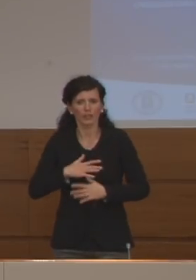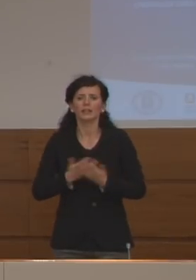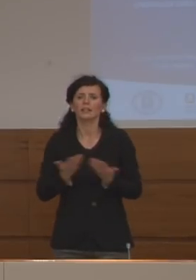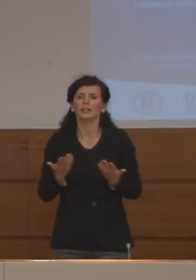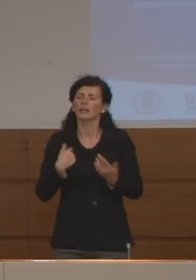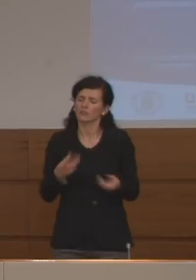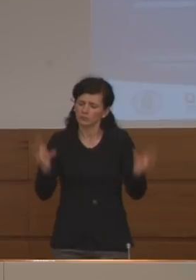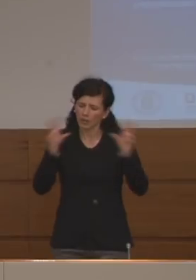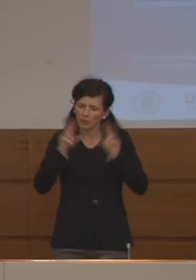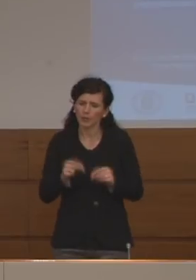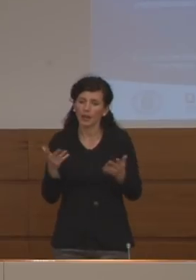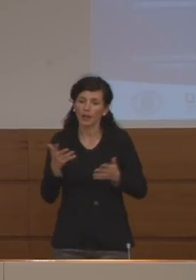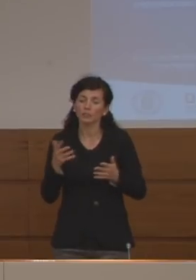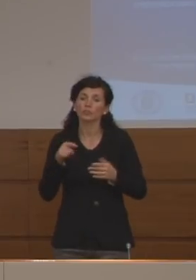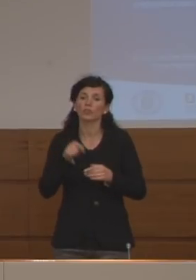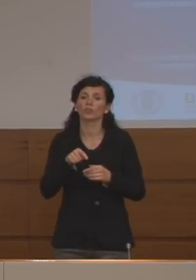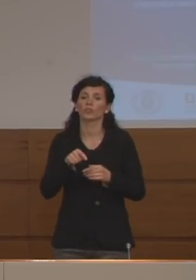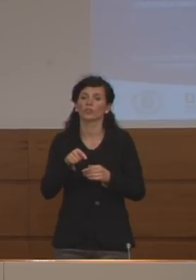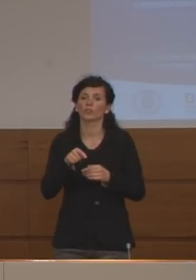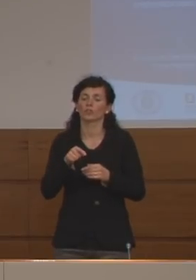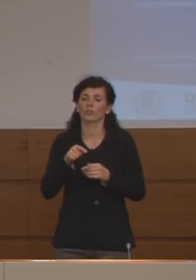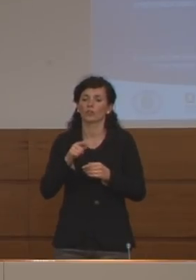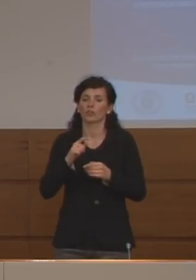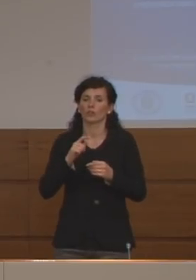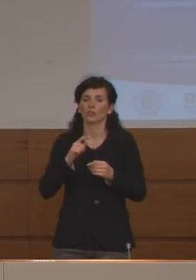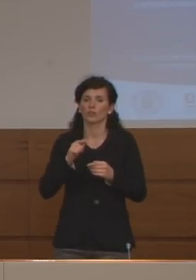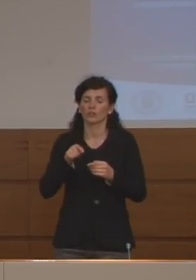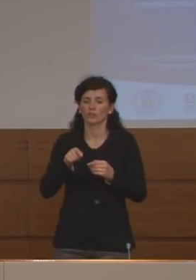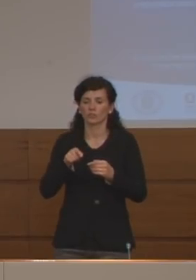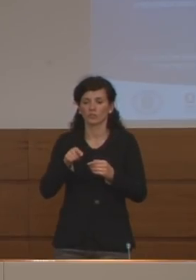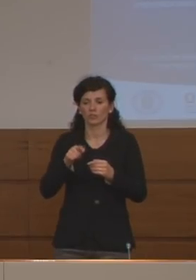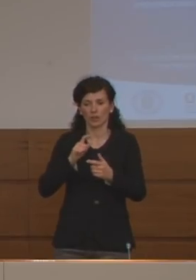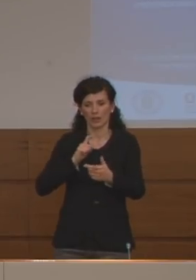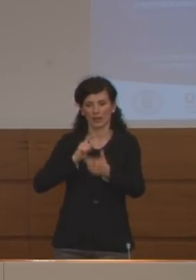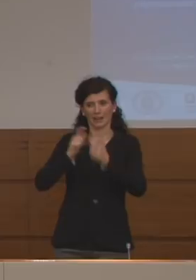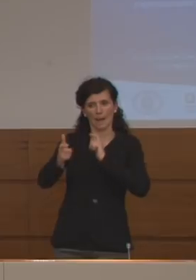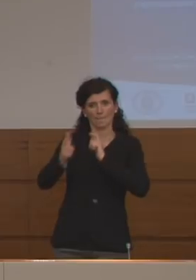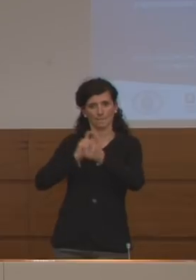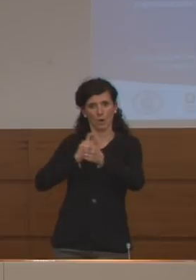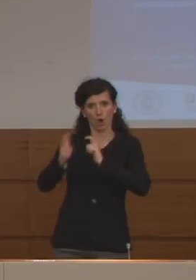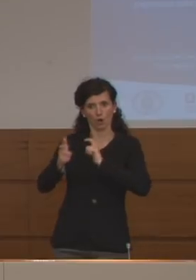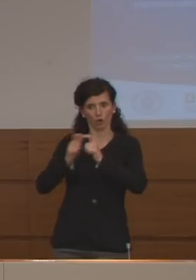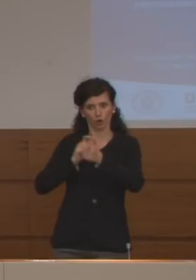rapporto dialogico con la chiara distinzione dei ruoli l'ho sempre